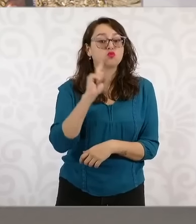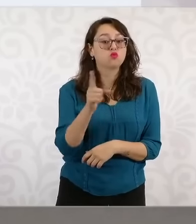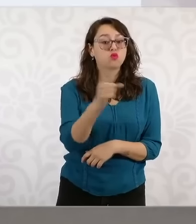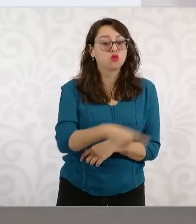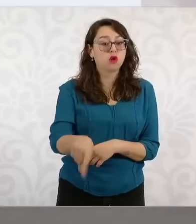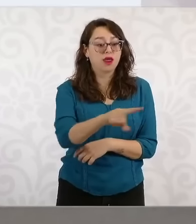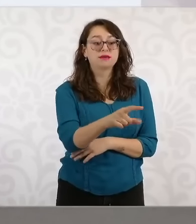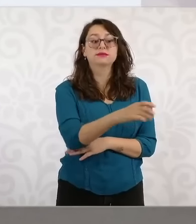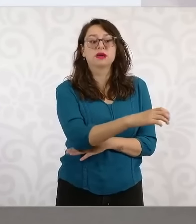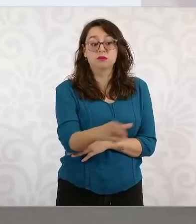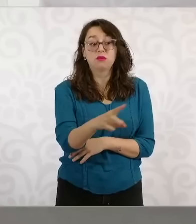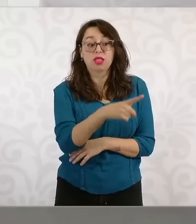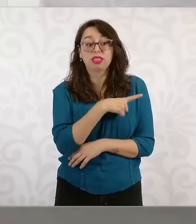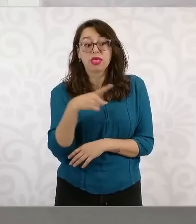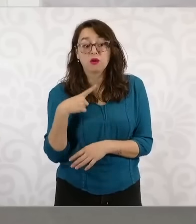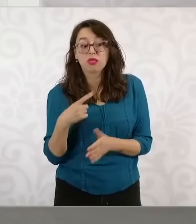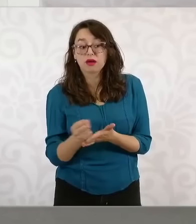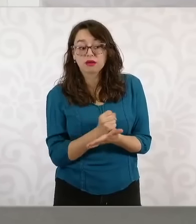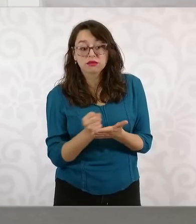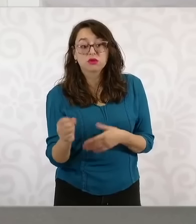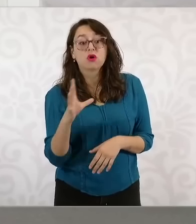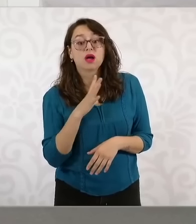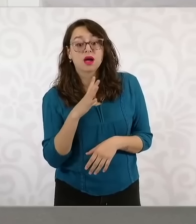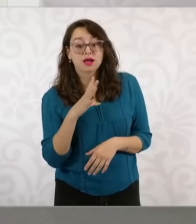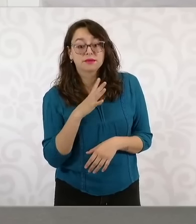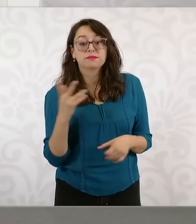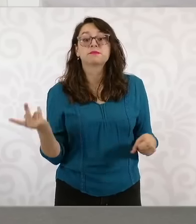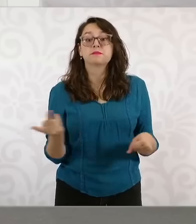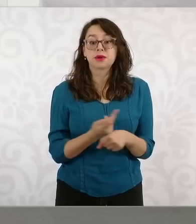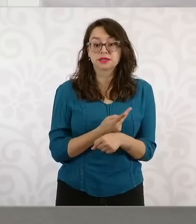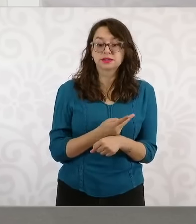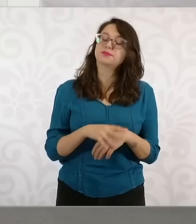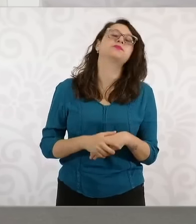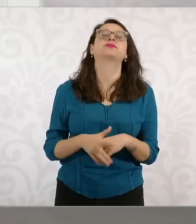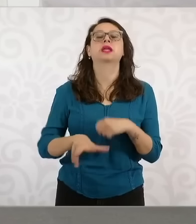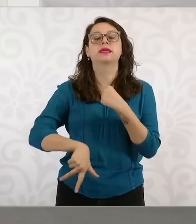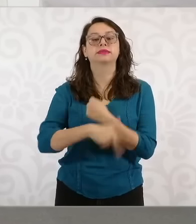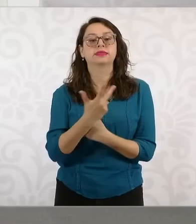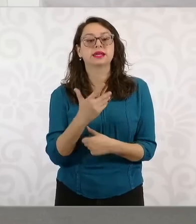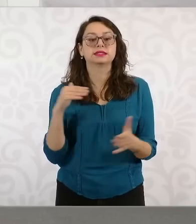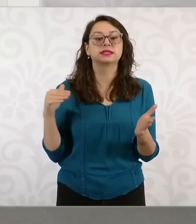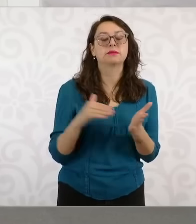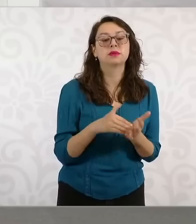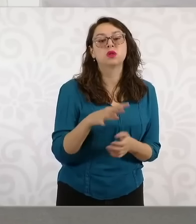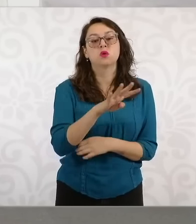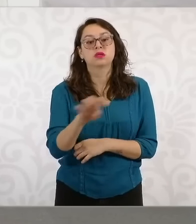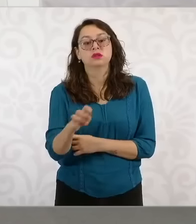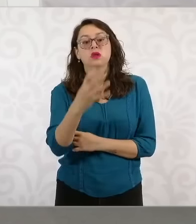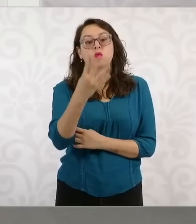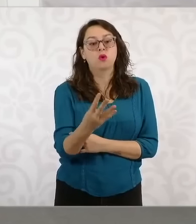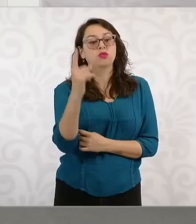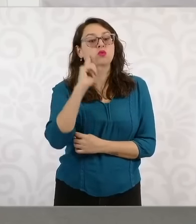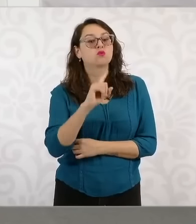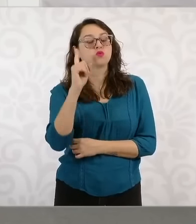Si seguimos, por favor. Encontramos que tenemos a tres 13,404 mujeres con créditos que no han